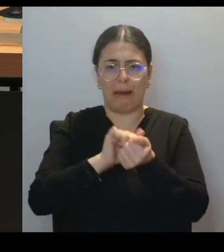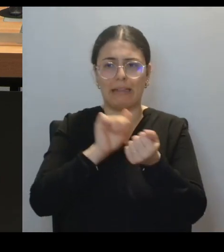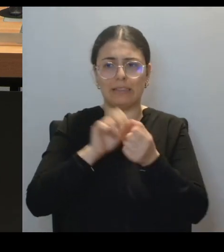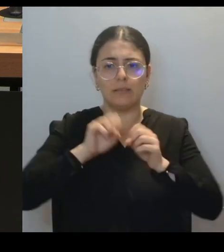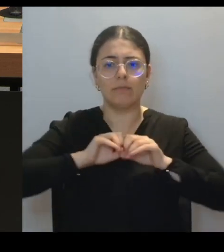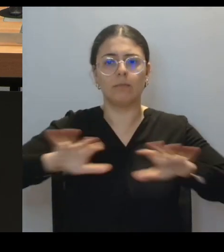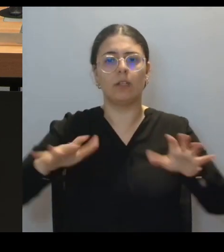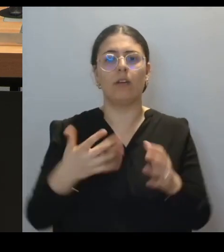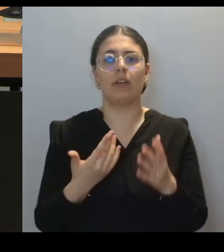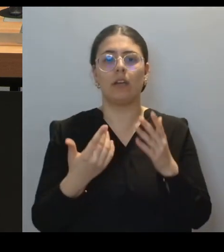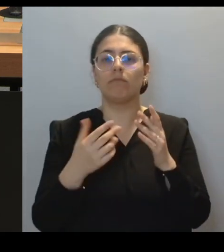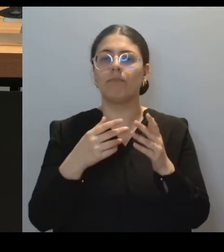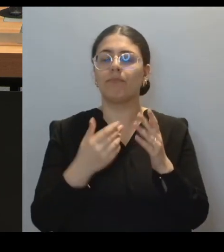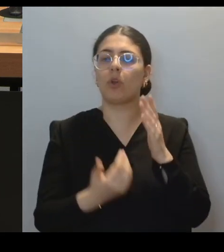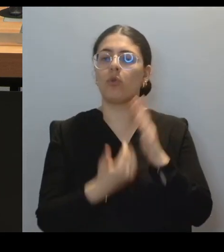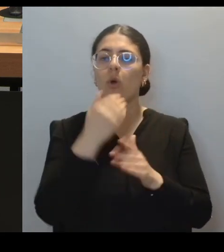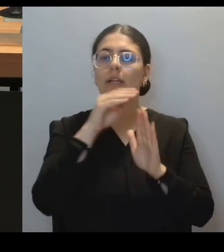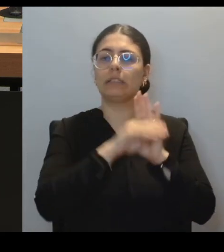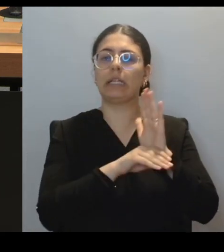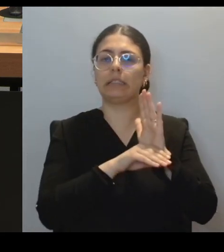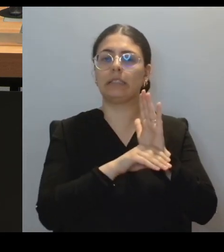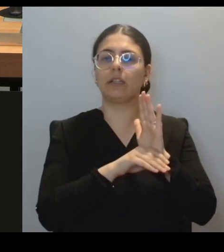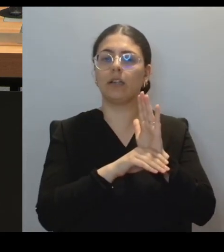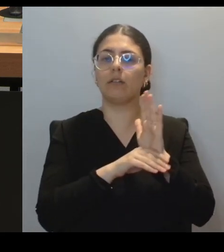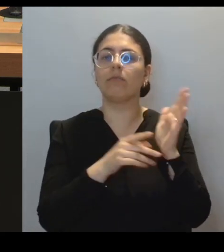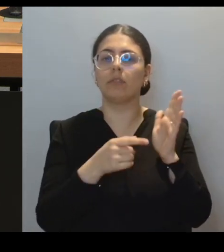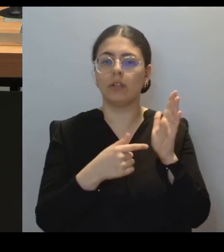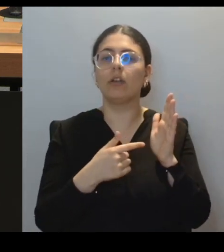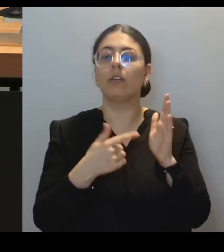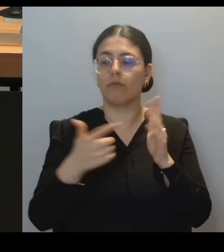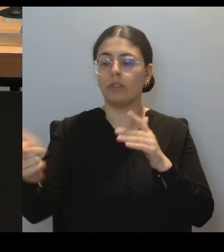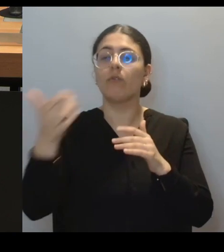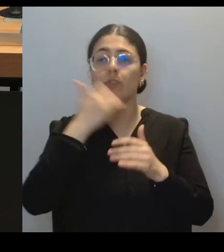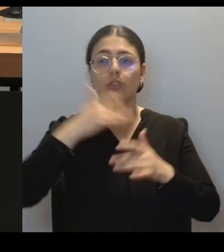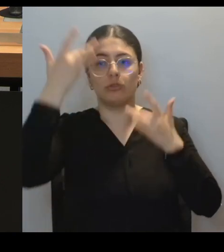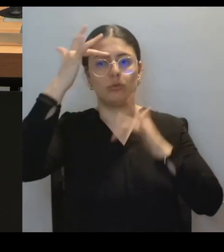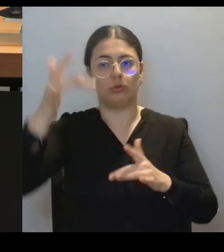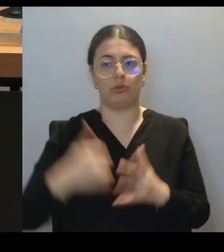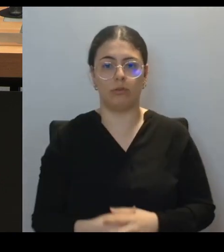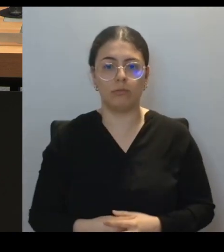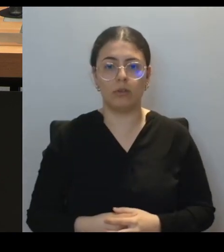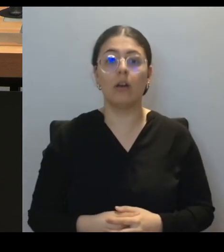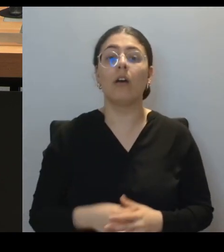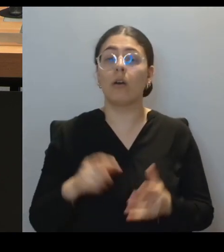zustimmen werde, weil es eine Forderung von ihm ist. Diese Schleierfahndung brauchen wir.